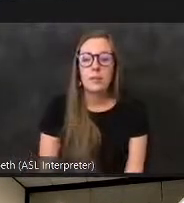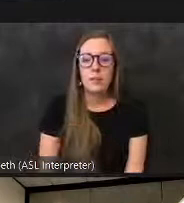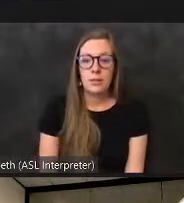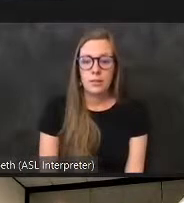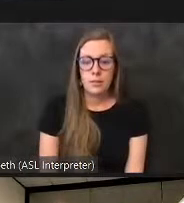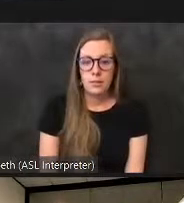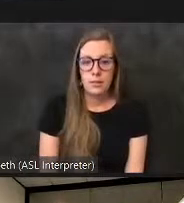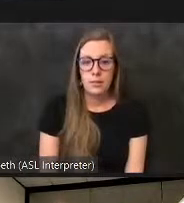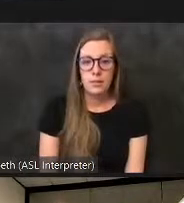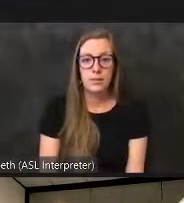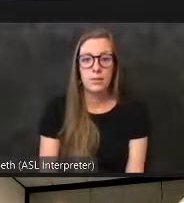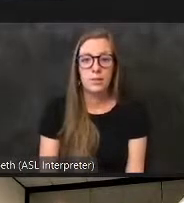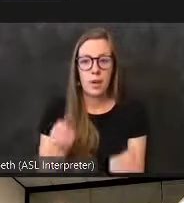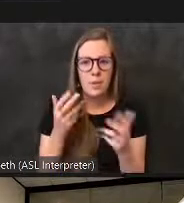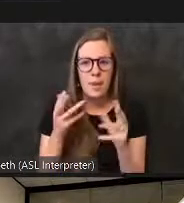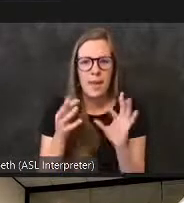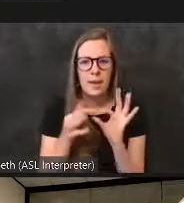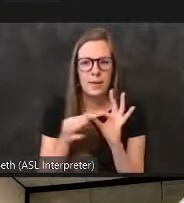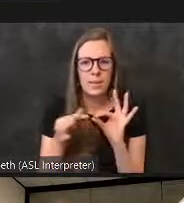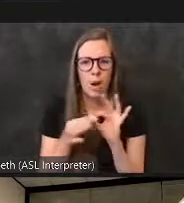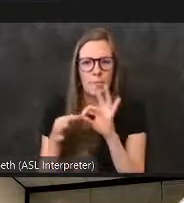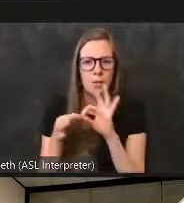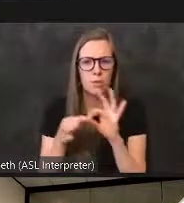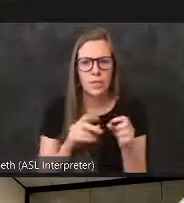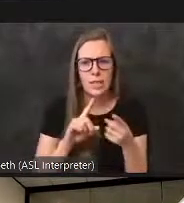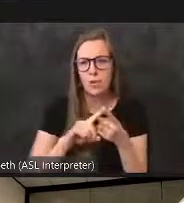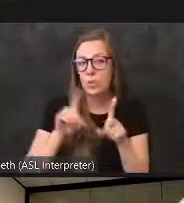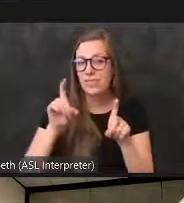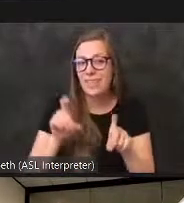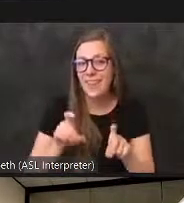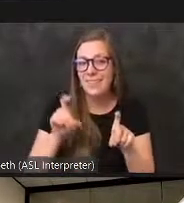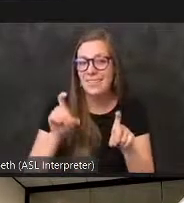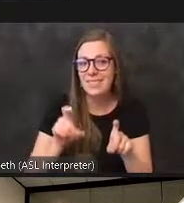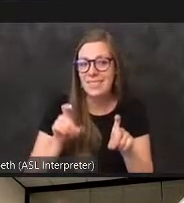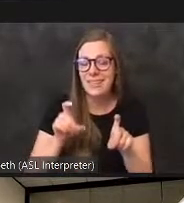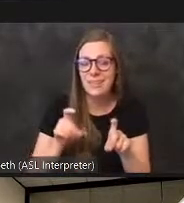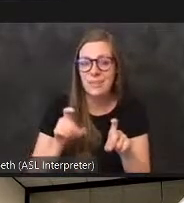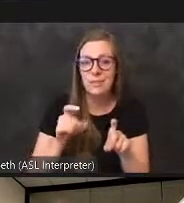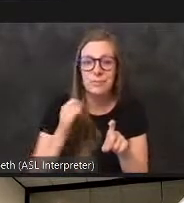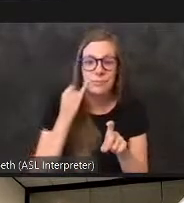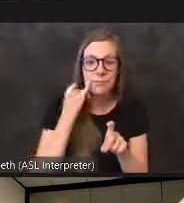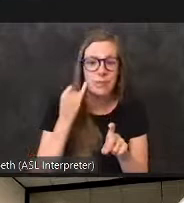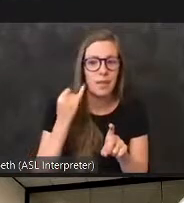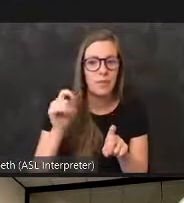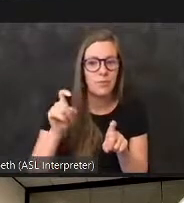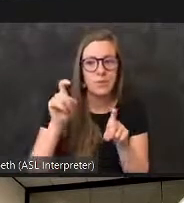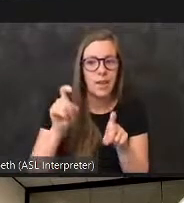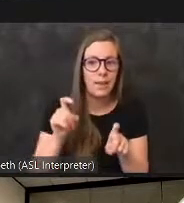el número de comentarios relacionados a pruebas, evaluaciones inclusive.